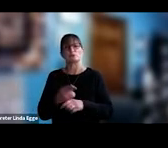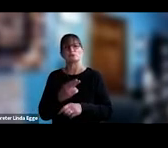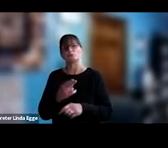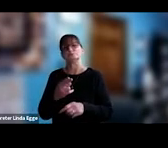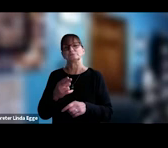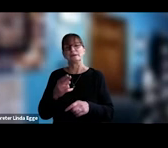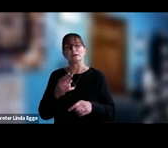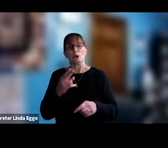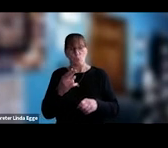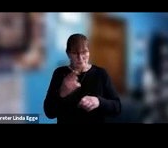O al contrario... Sí.